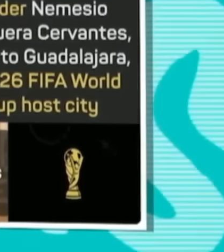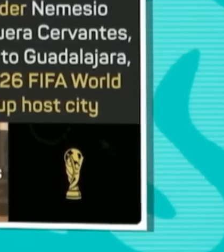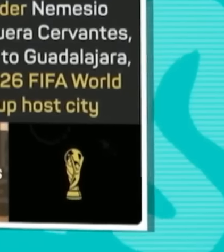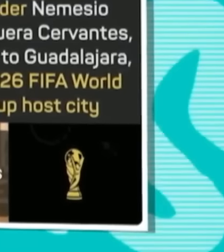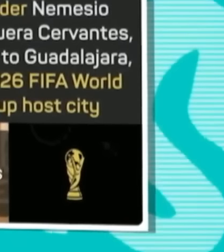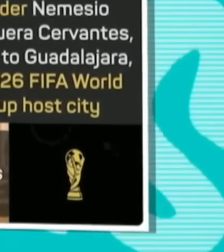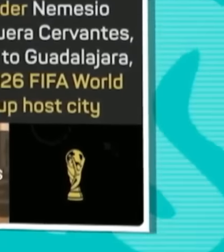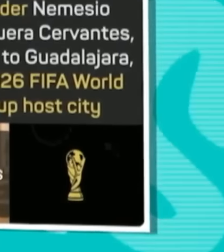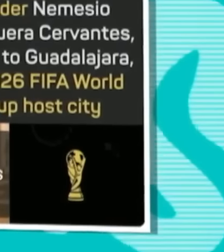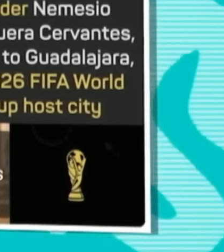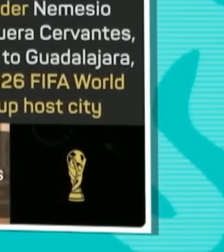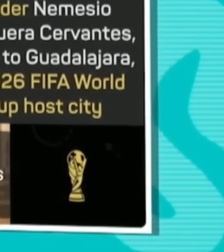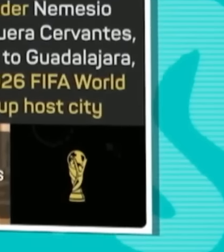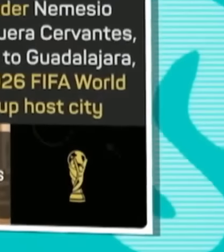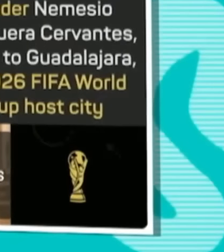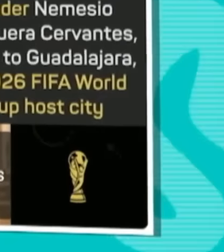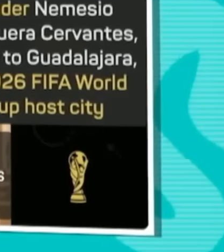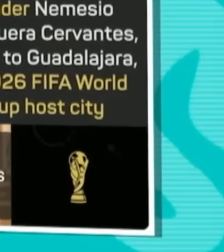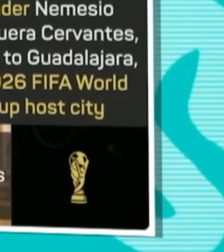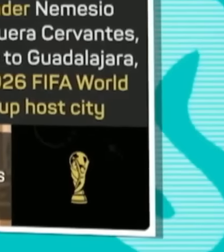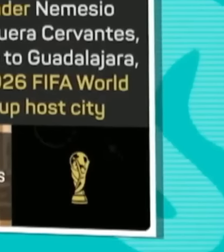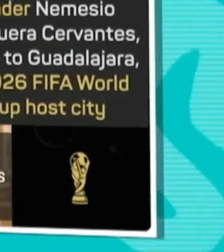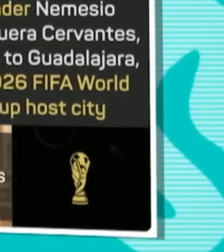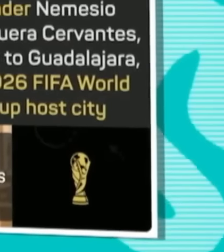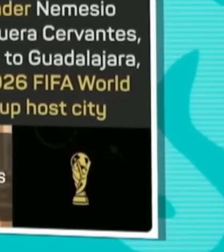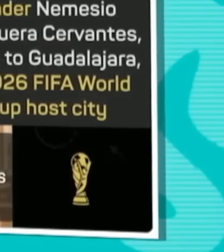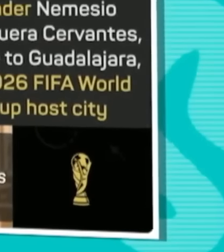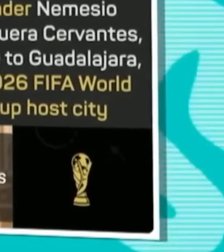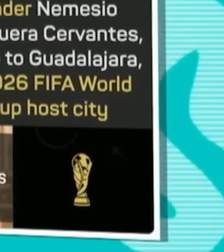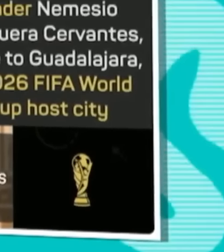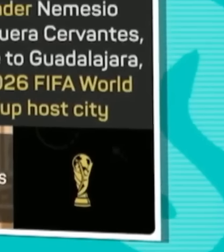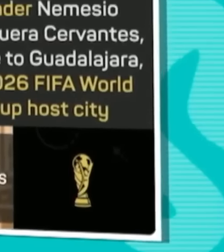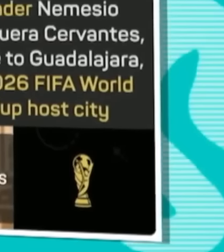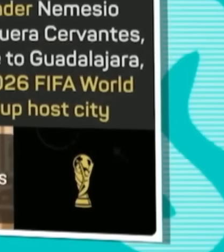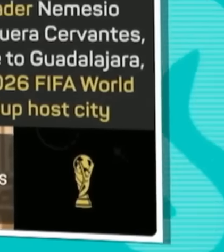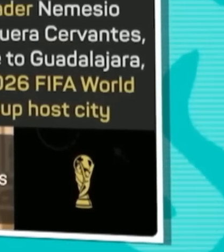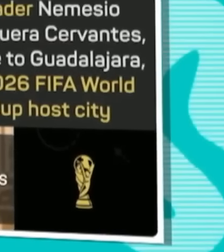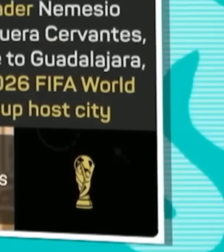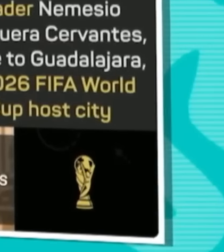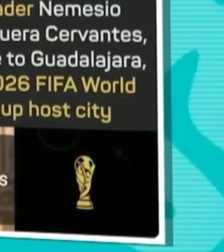que la organización avanza con éxito y calificó los preparativos en México como espectaculares.